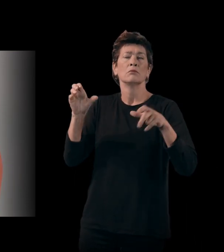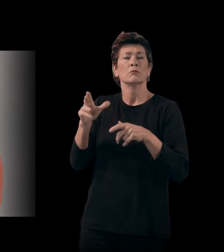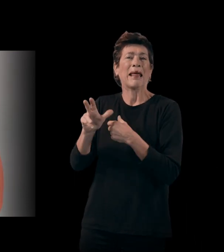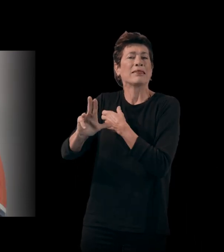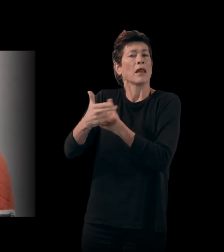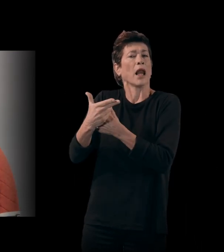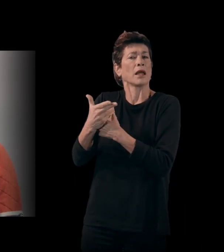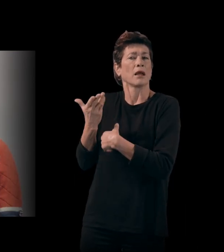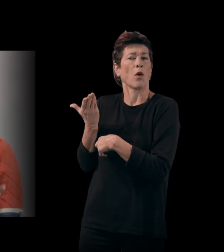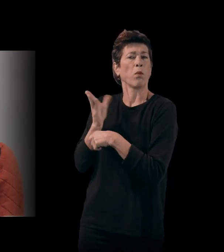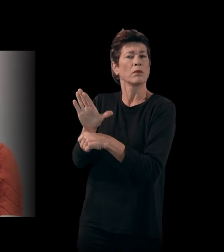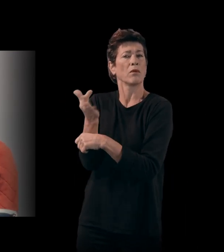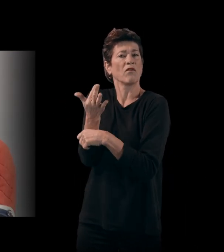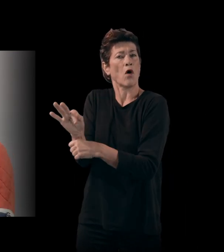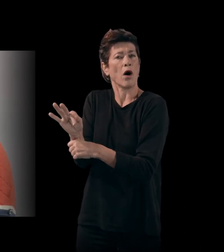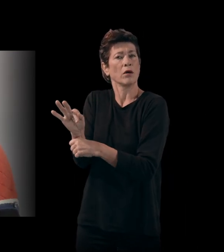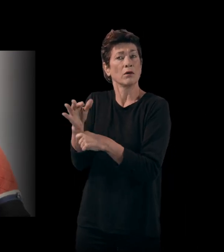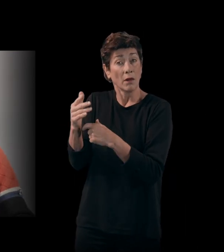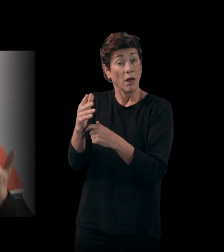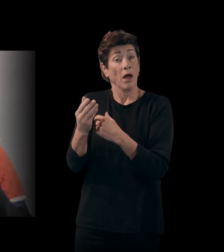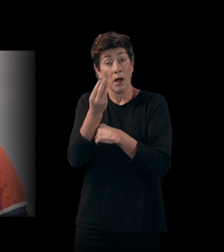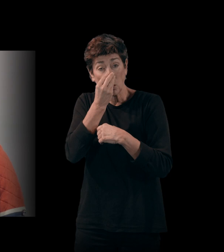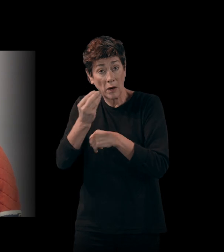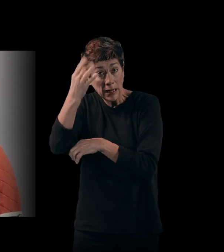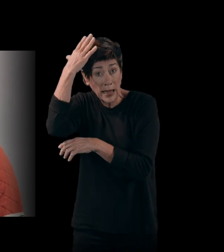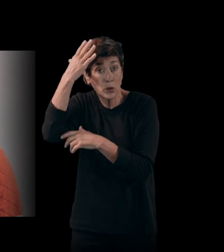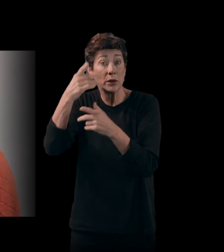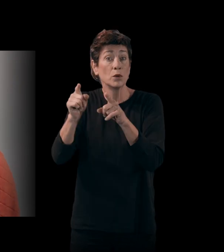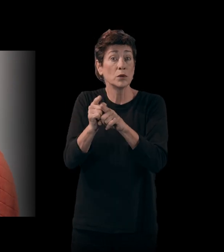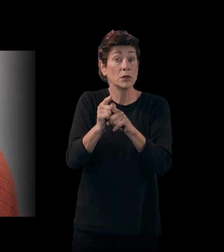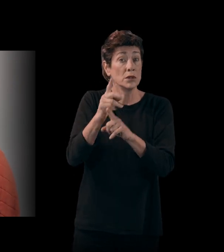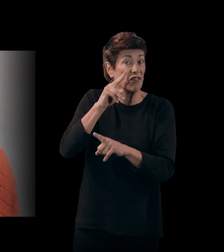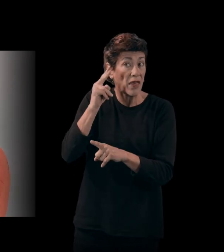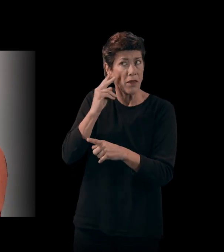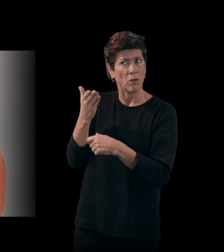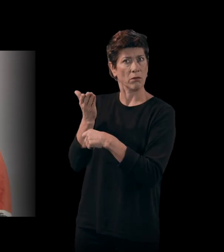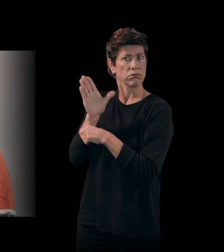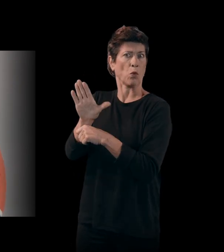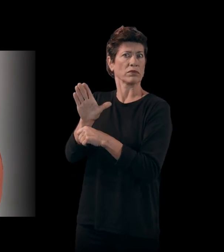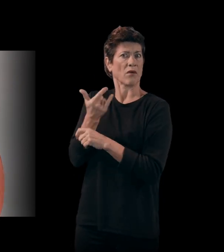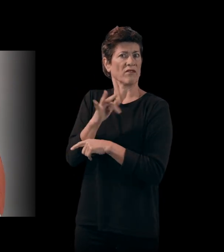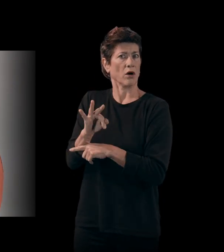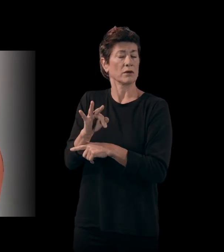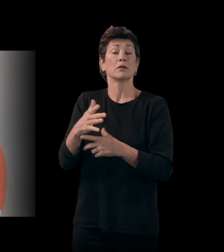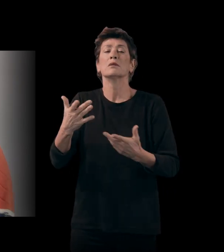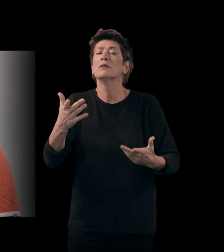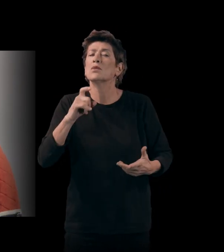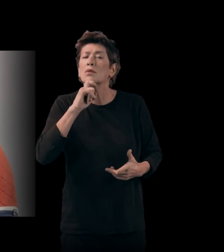Nouvelle-Calédonie, la délégation au Vietnam, et avec des effets de renversement qui… Vous parliez, on parlait d'assignation, d'identité qui…